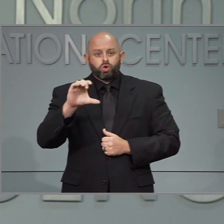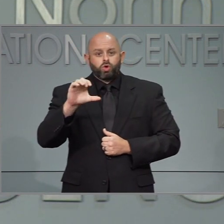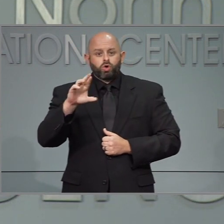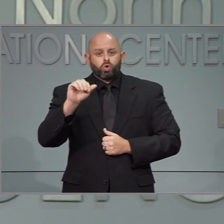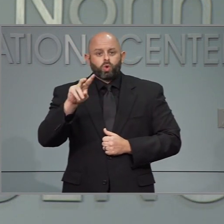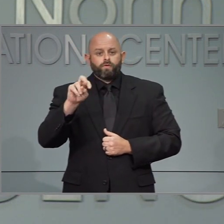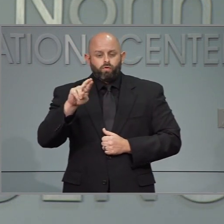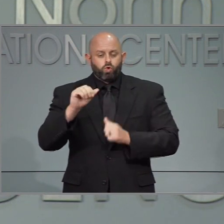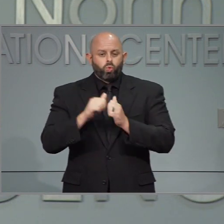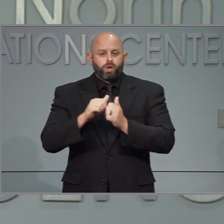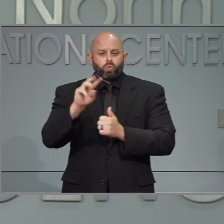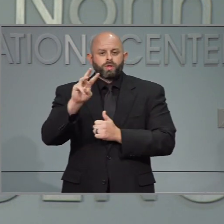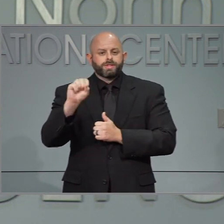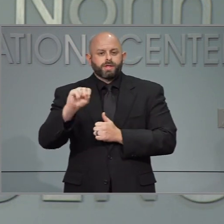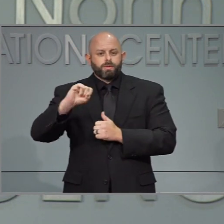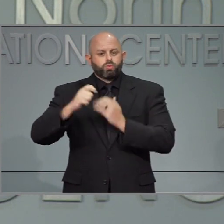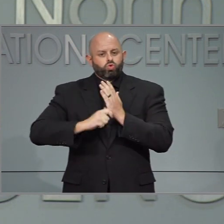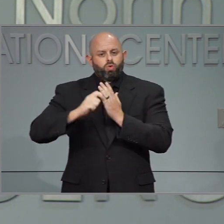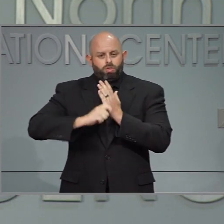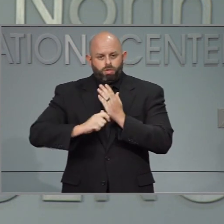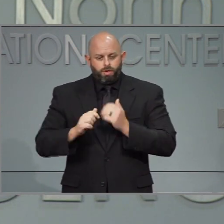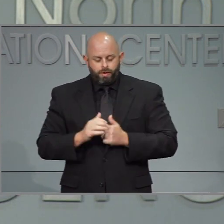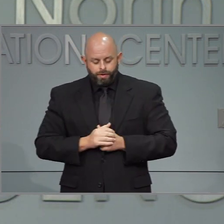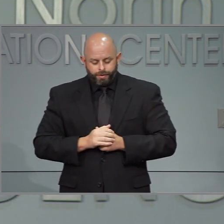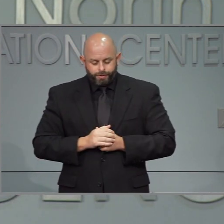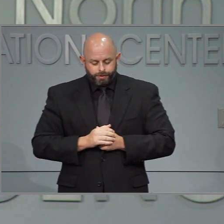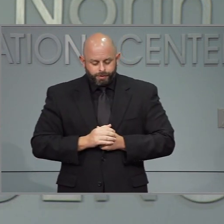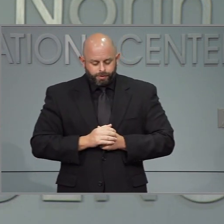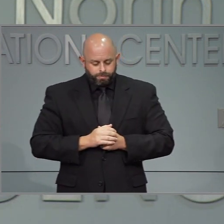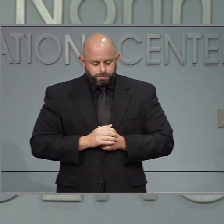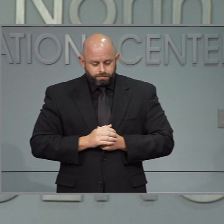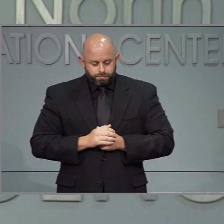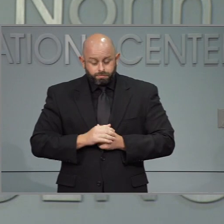Michael creíble, un buen pensei Langer no.